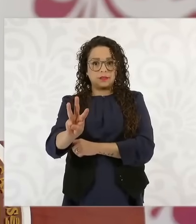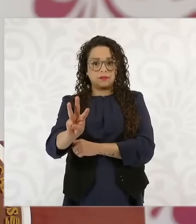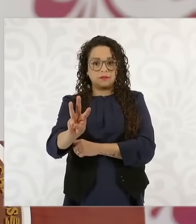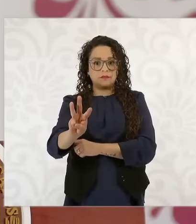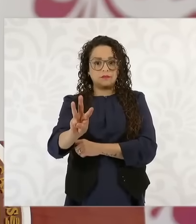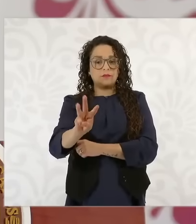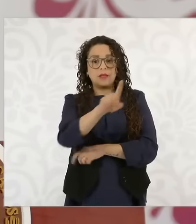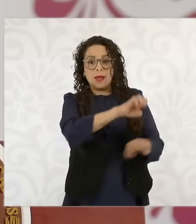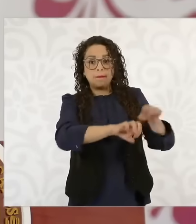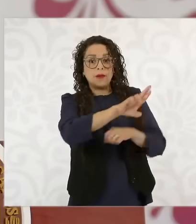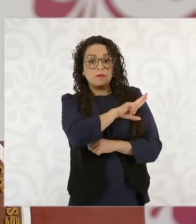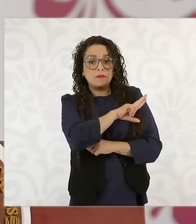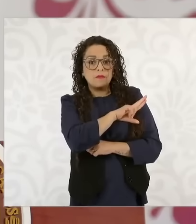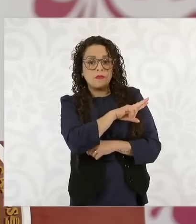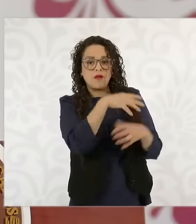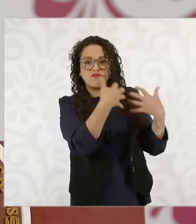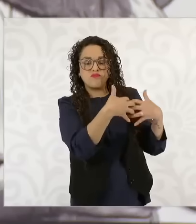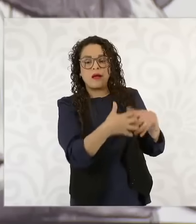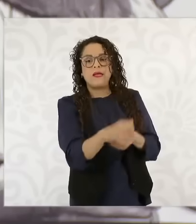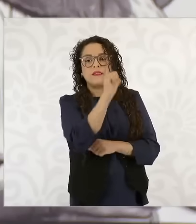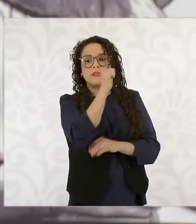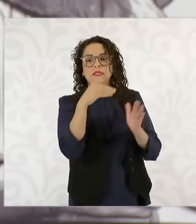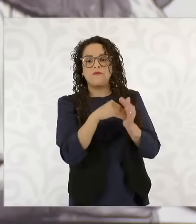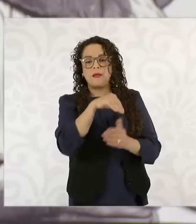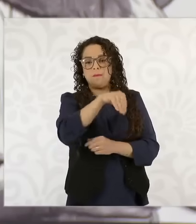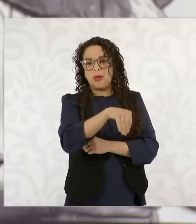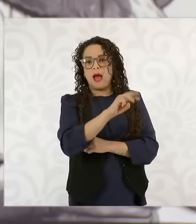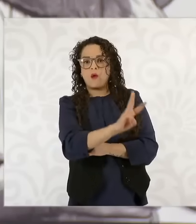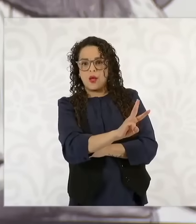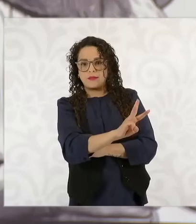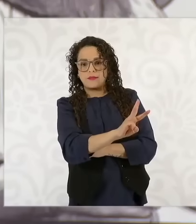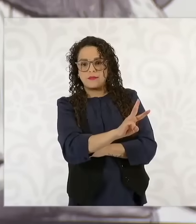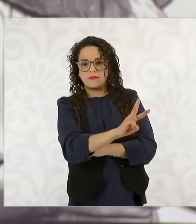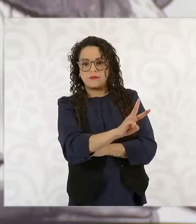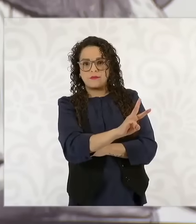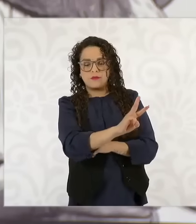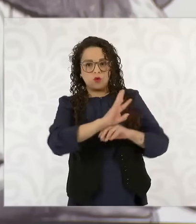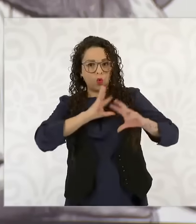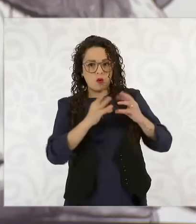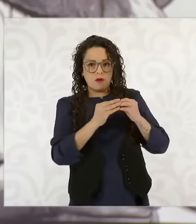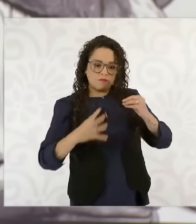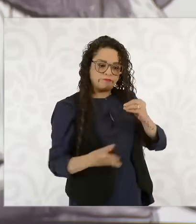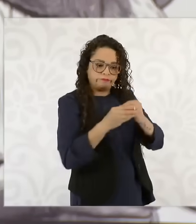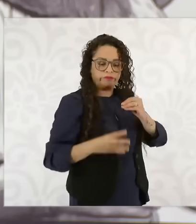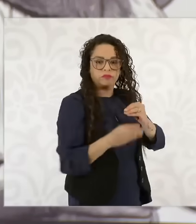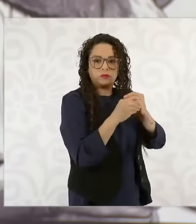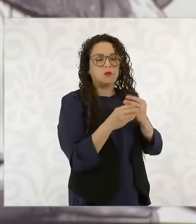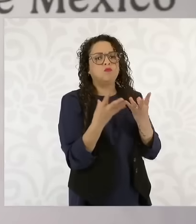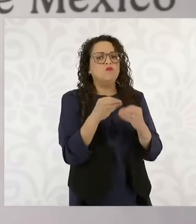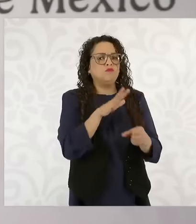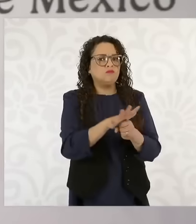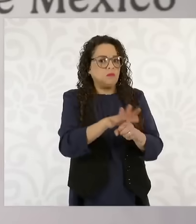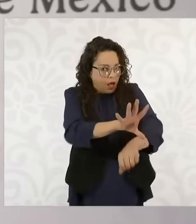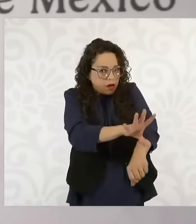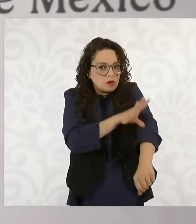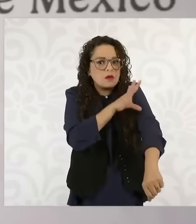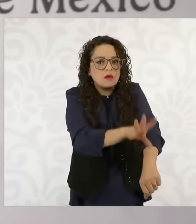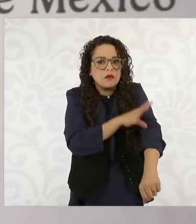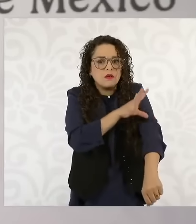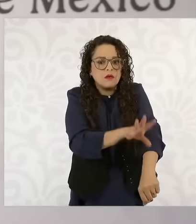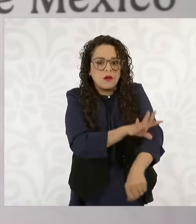a ser de 6,000 MW adicionales. Es una cantidad muy importante. Para que tengan una idea,